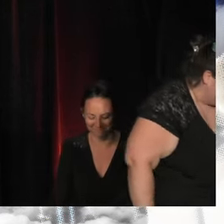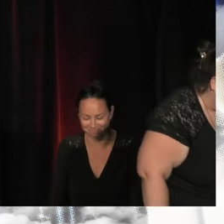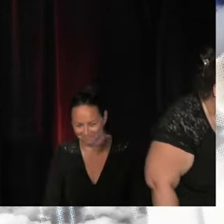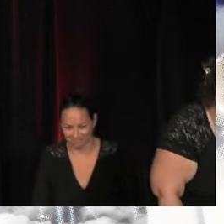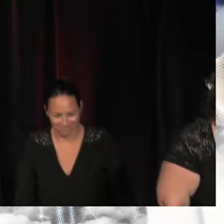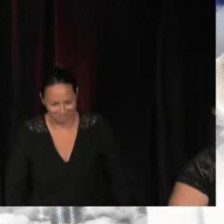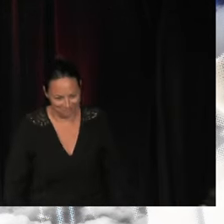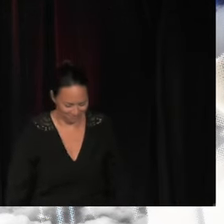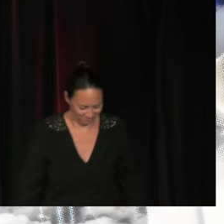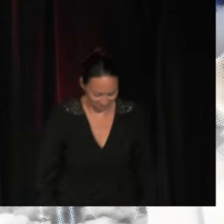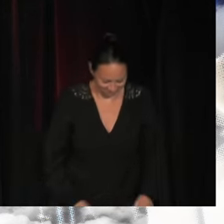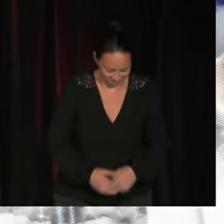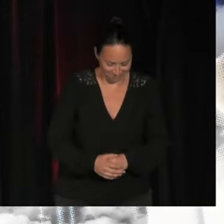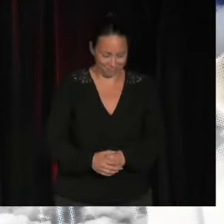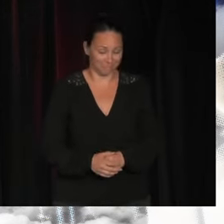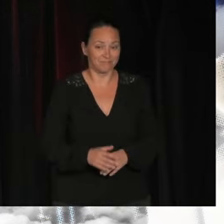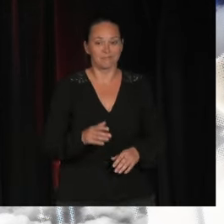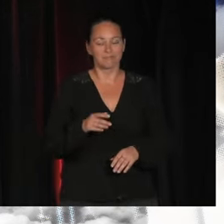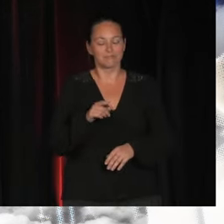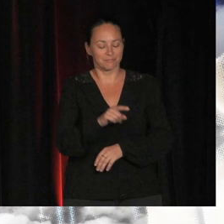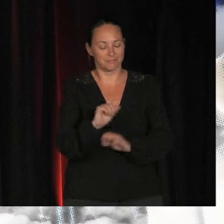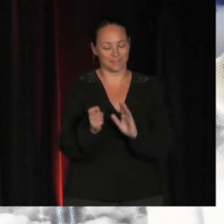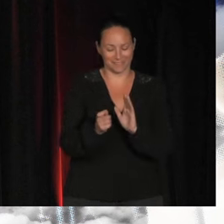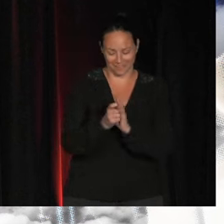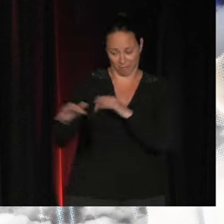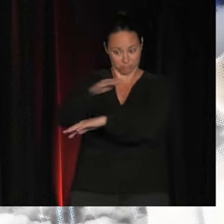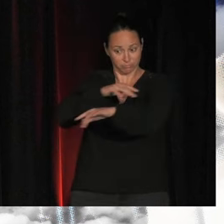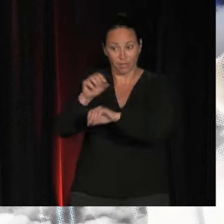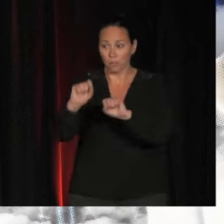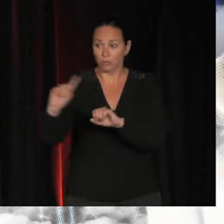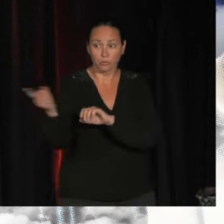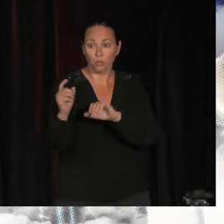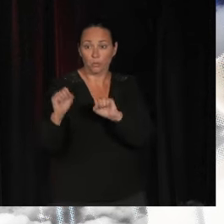Parce que ce n'est pas quelque chose qu'on a l'habitude de voir. Et là, pour le reveal de l'univers, tout le monde peut y jouer, les gens qui sont sur le salon.